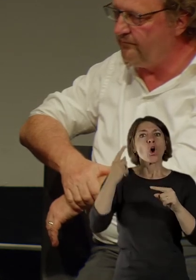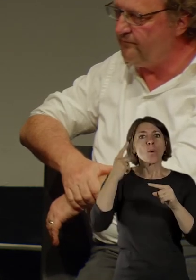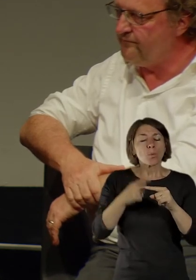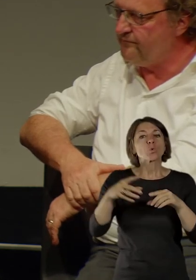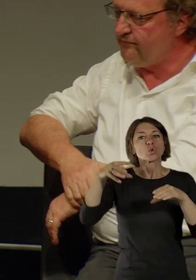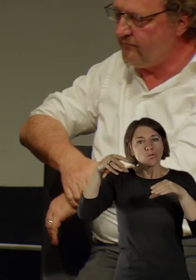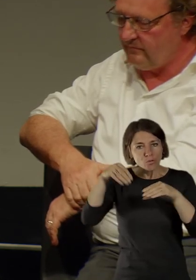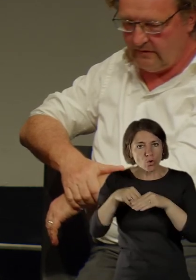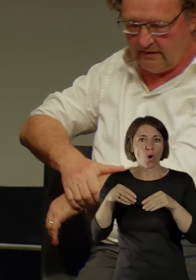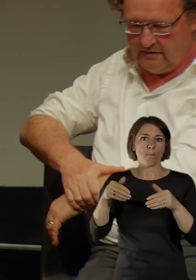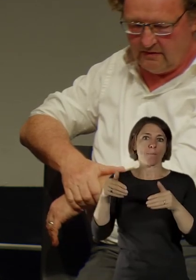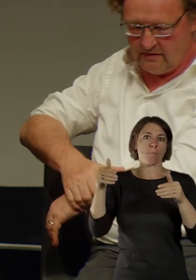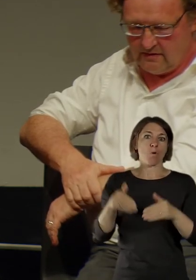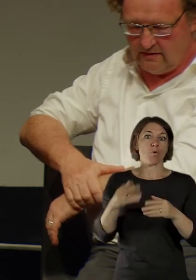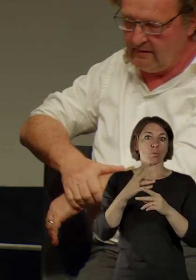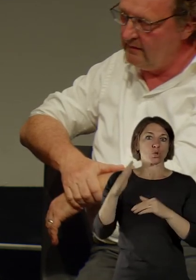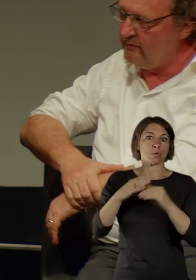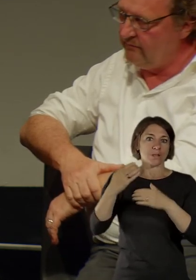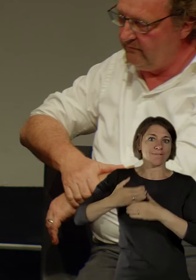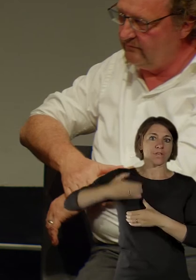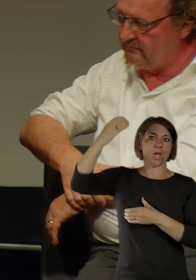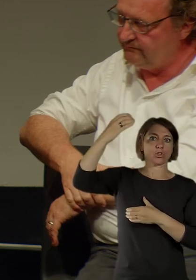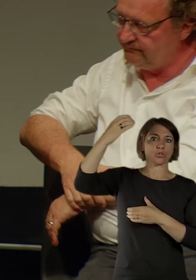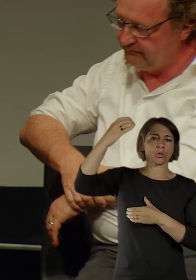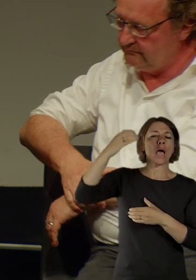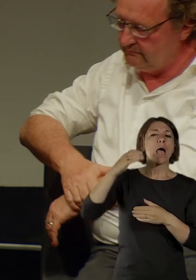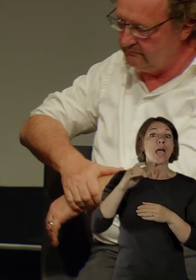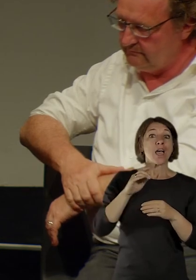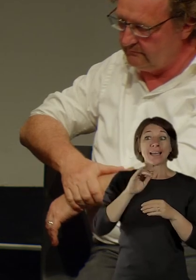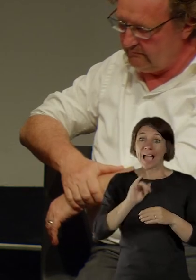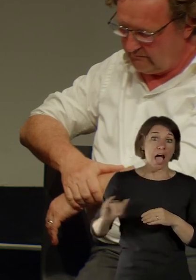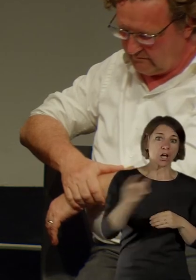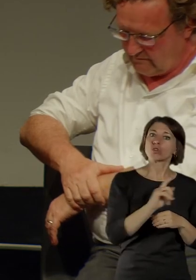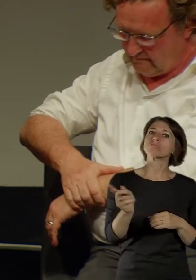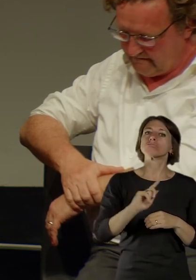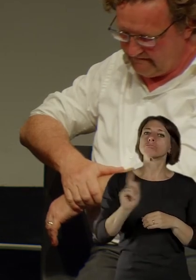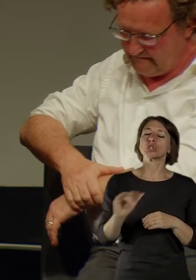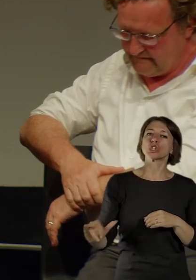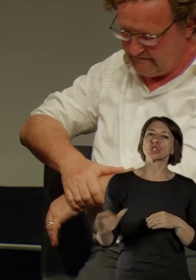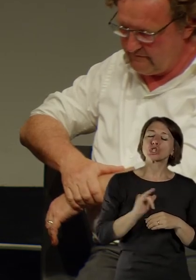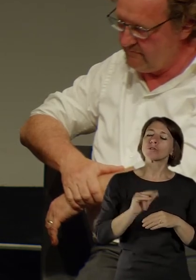Protože to jsou přesně místa, vytipované lokality nebo konkrétní plochy, kde se, myslíme, má směřovat energie.